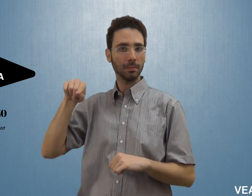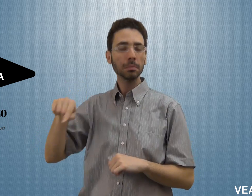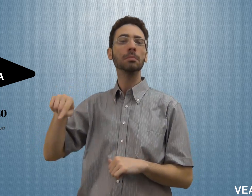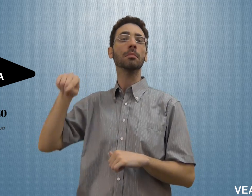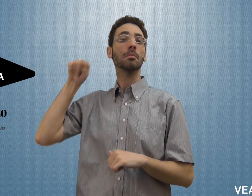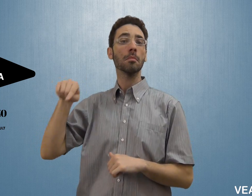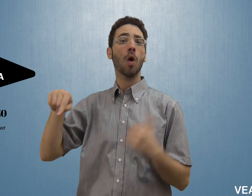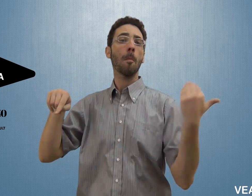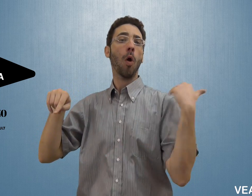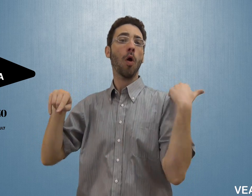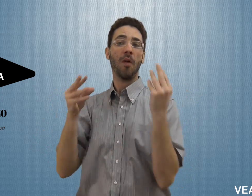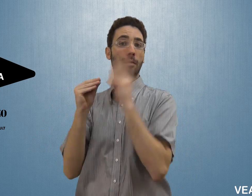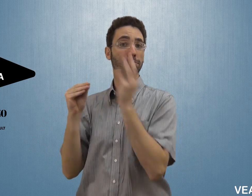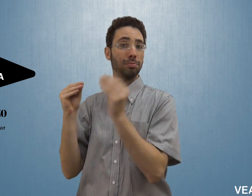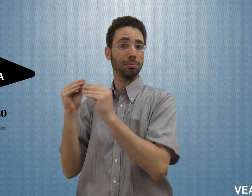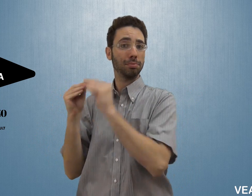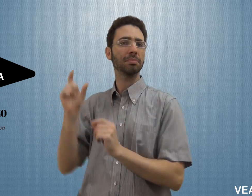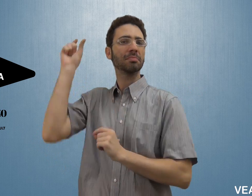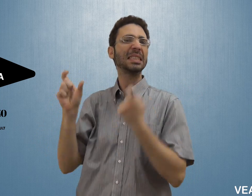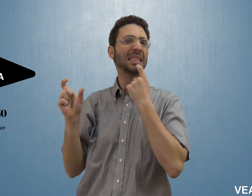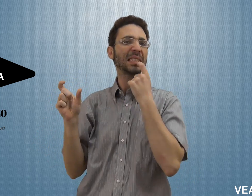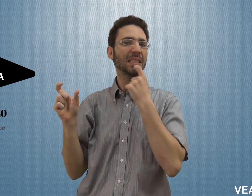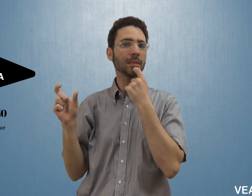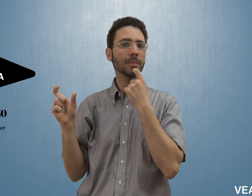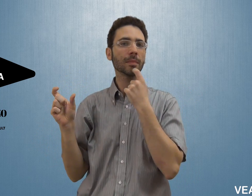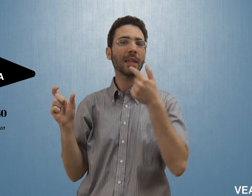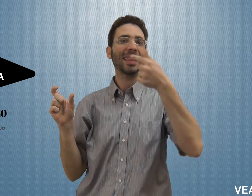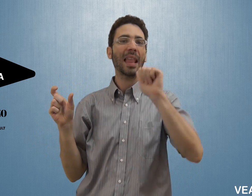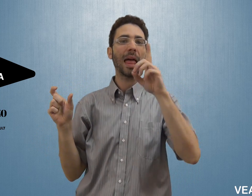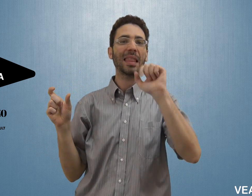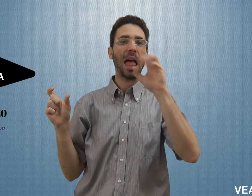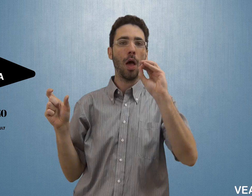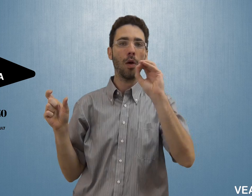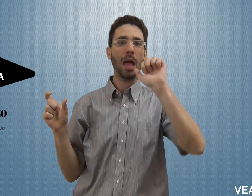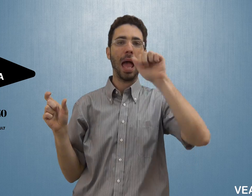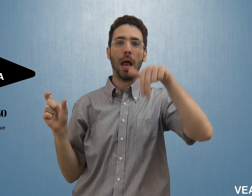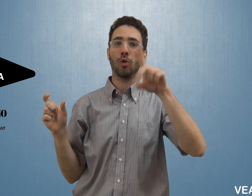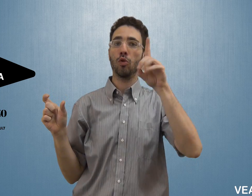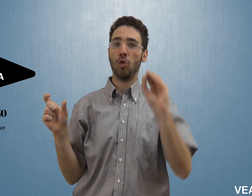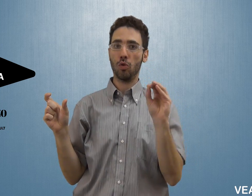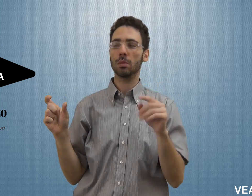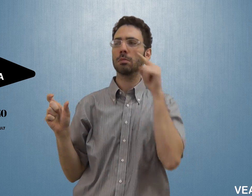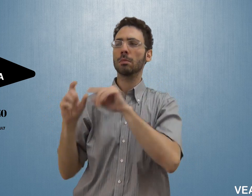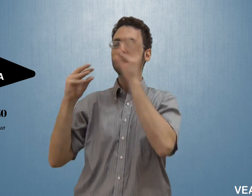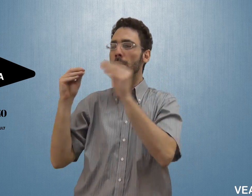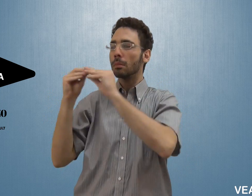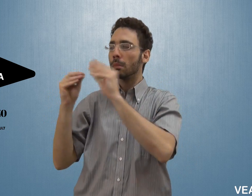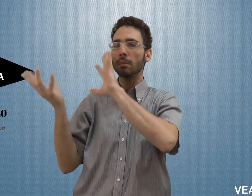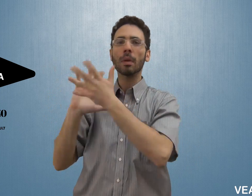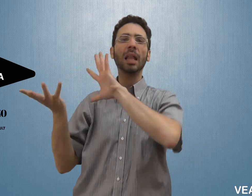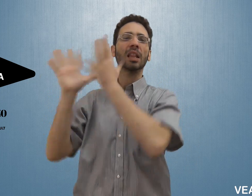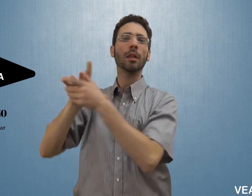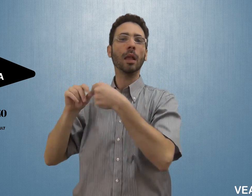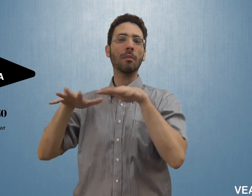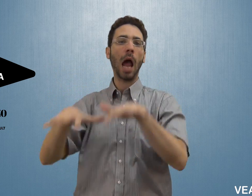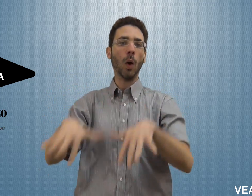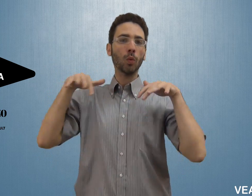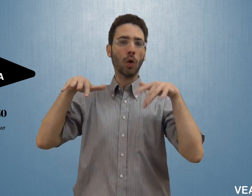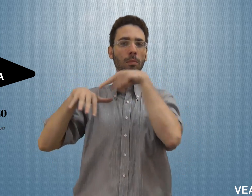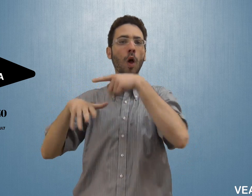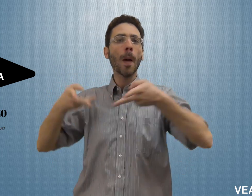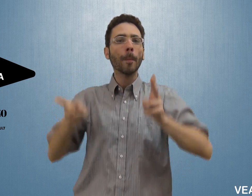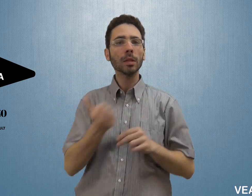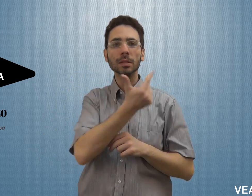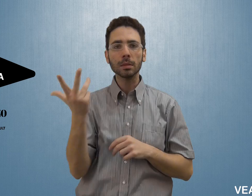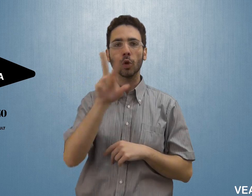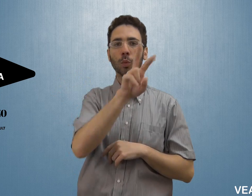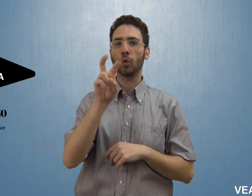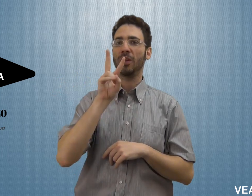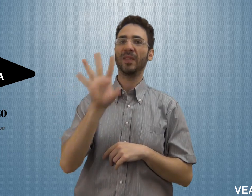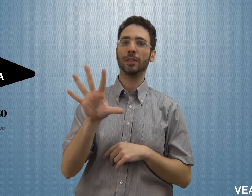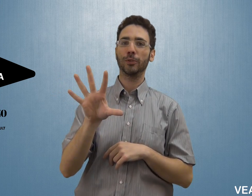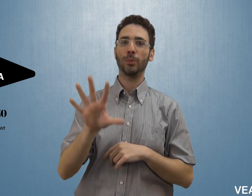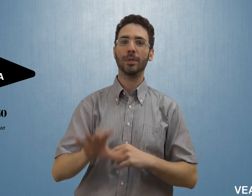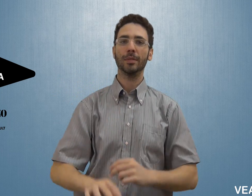il nuovo auditorium da 225 posti recentemente restaurato da Tadao Ando.